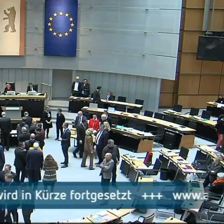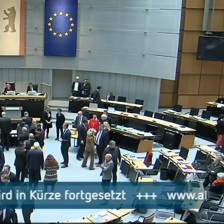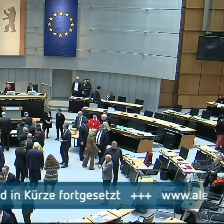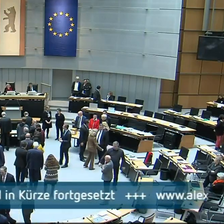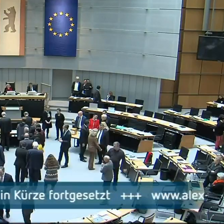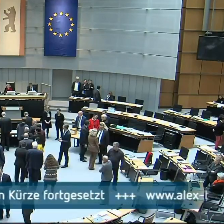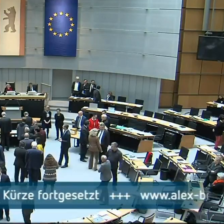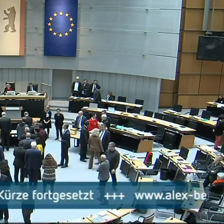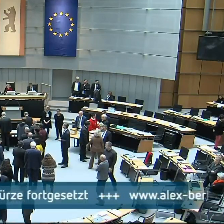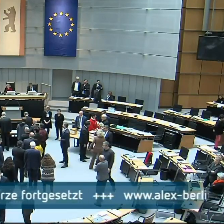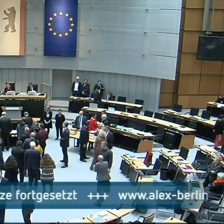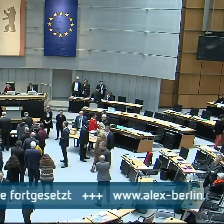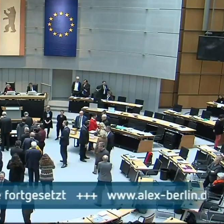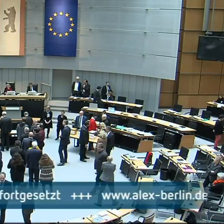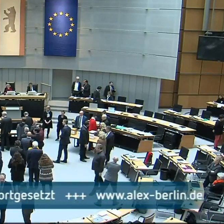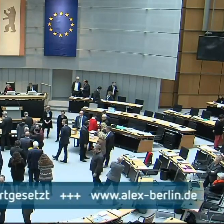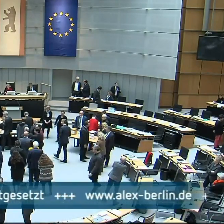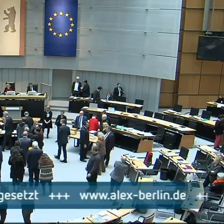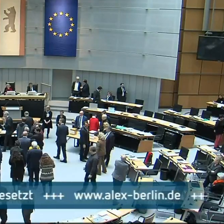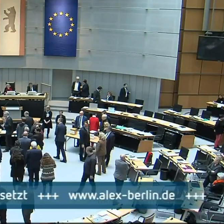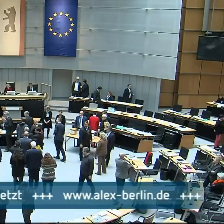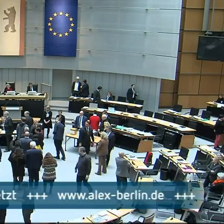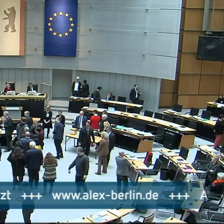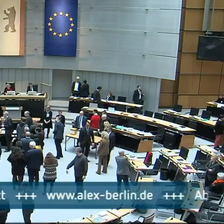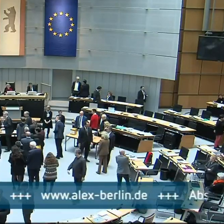Herr Goiny könnte das auch mit nutzen, die andere Schlange.